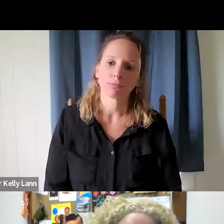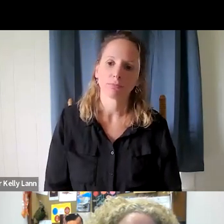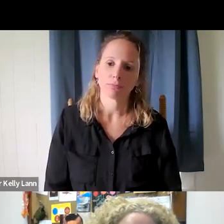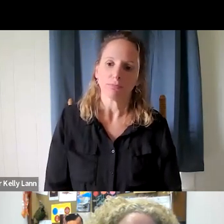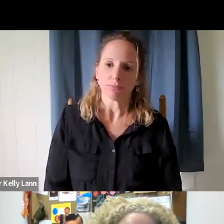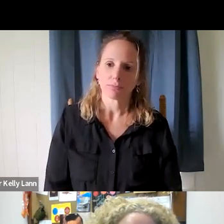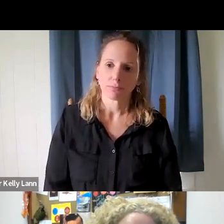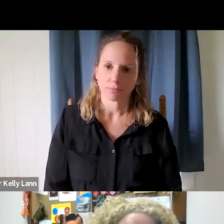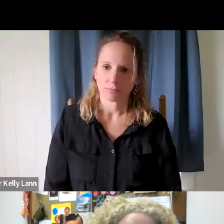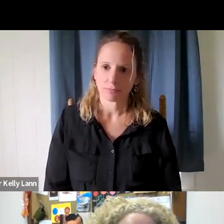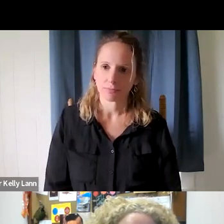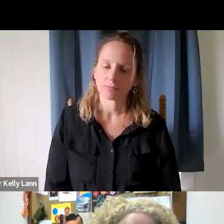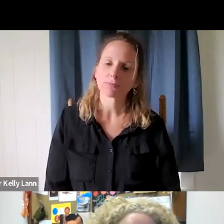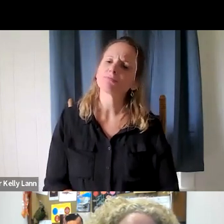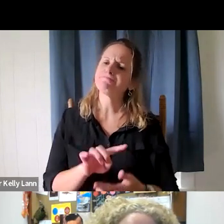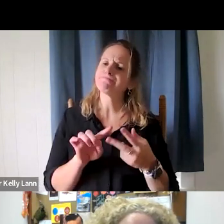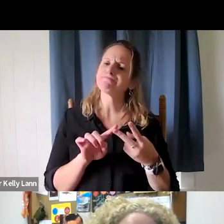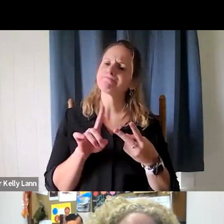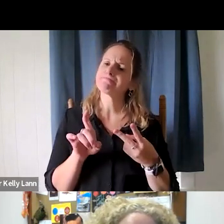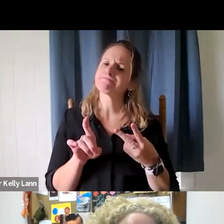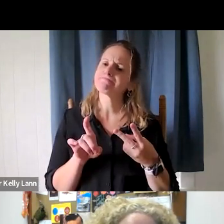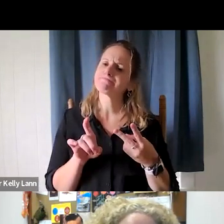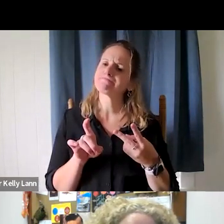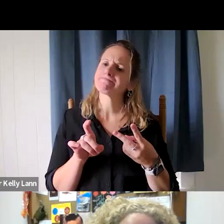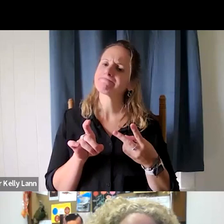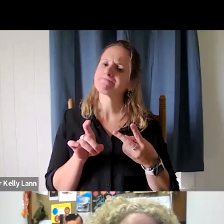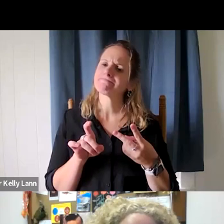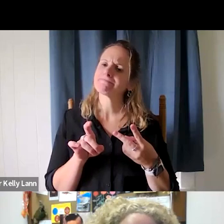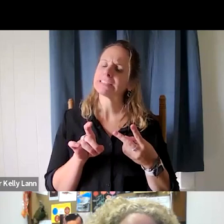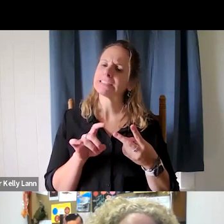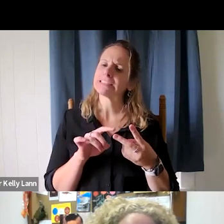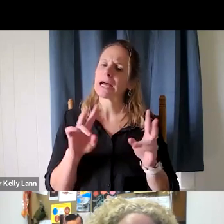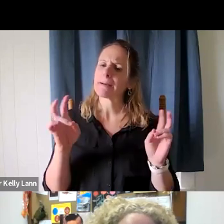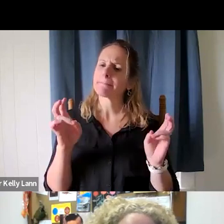Gracias, llegaron un par de preguntas relacionadas con este tema. Y sé que hablamos de individuos